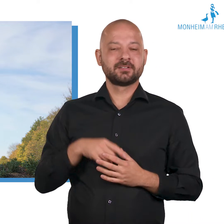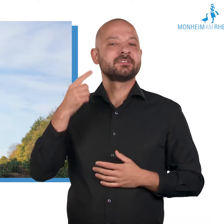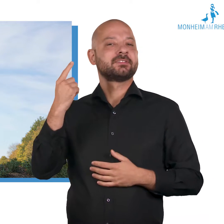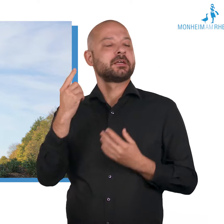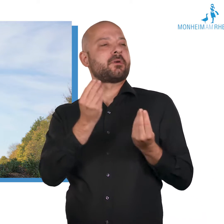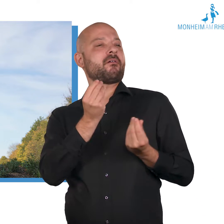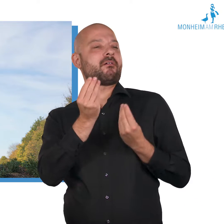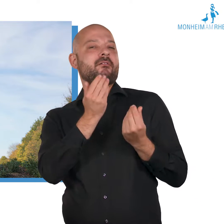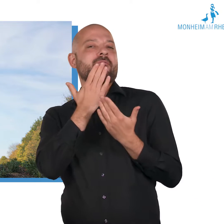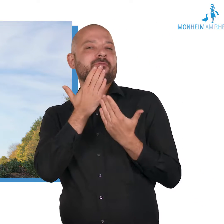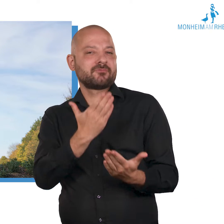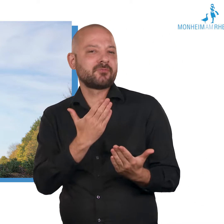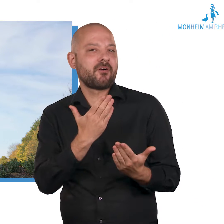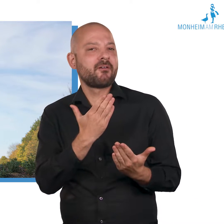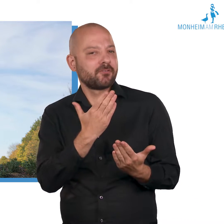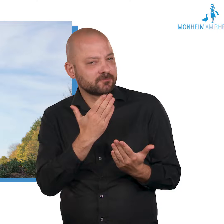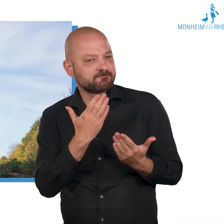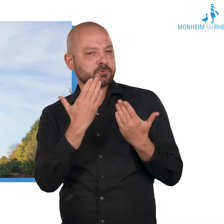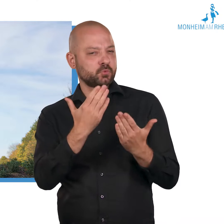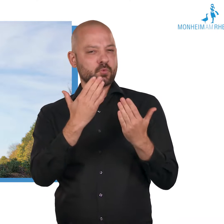Zum Dank schuf Hidayat eine